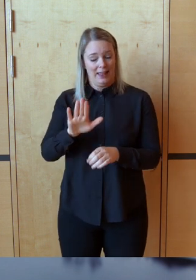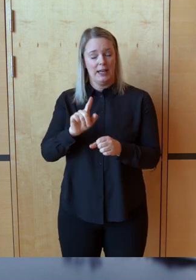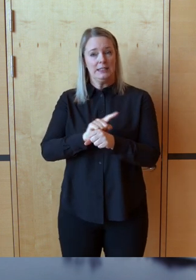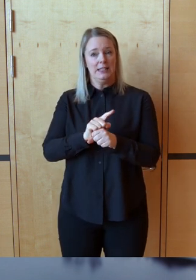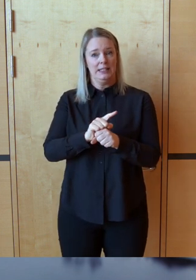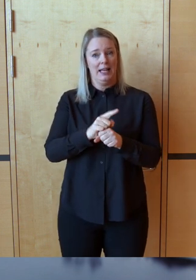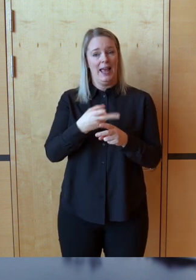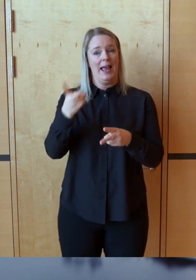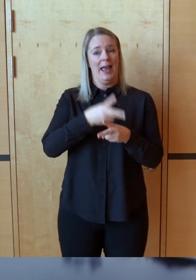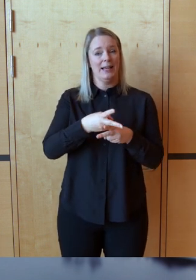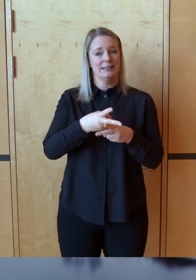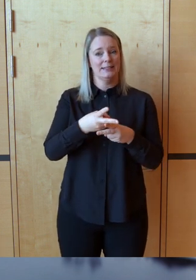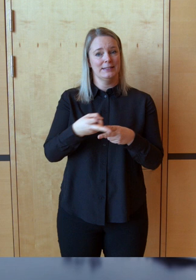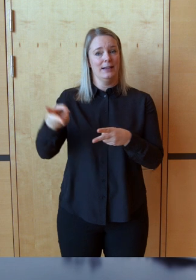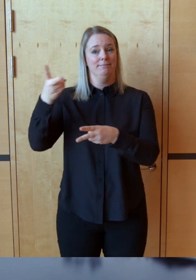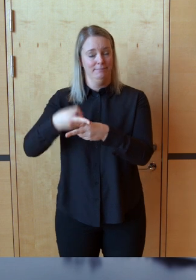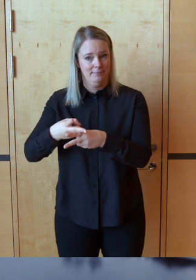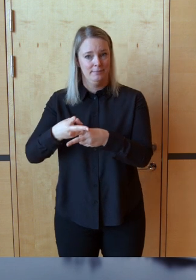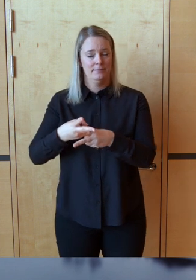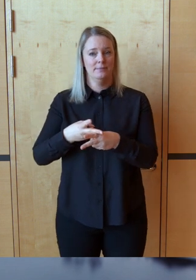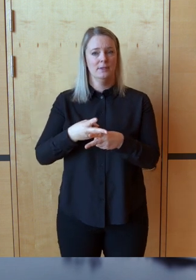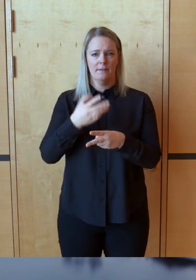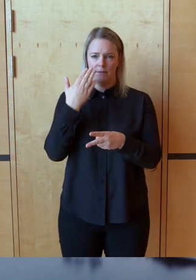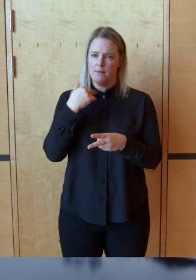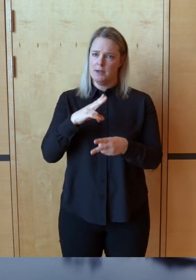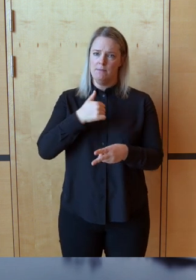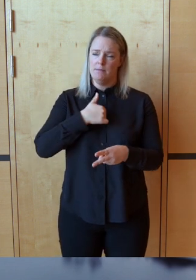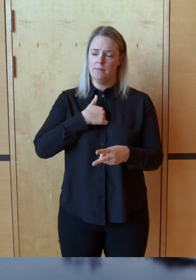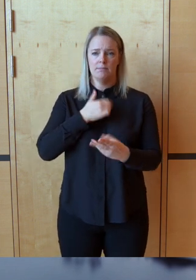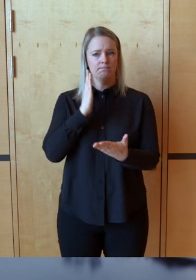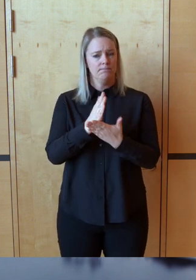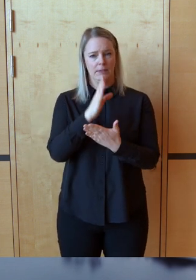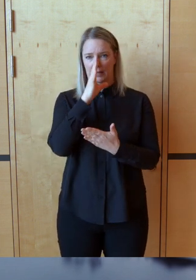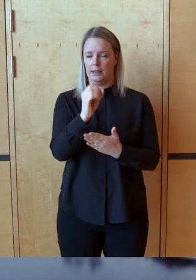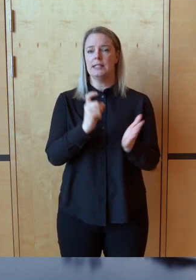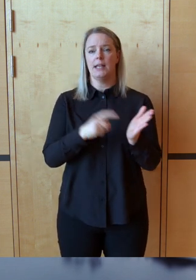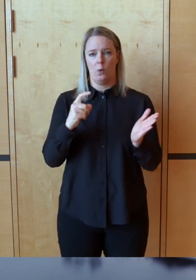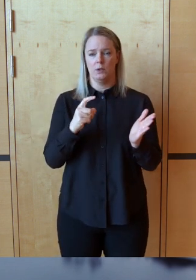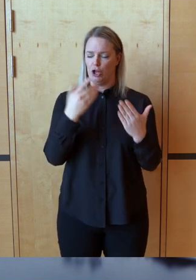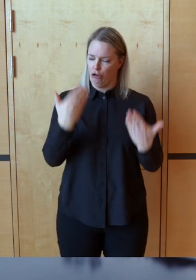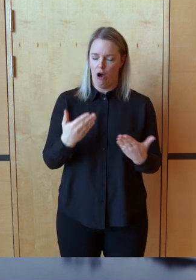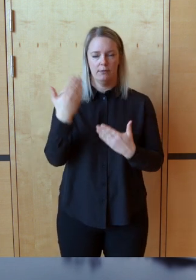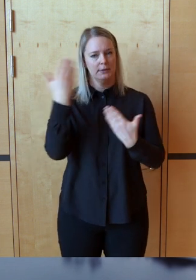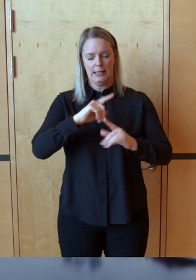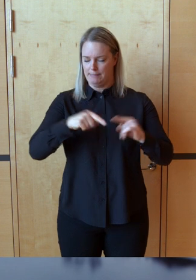Men var jätte noga med att hålla i ratten 90 sekunder och sett dem Det dag eller natt så ska man vara ute Sekunder